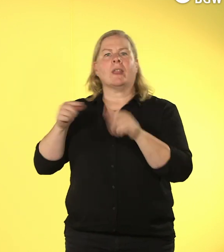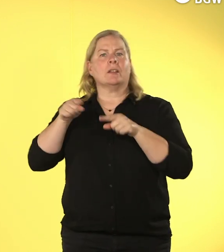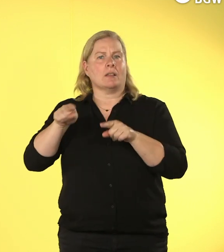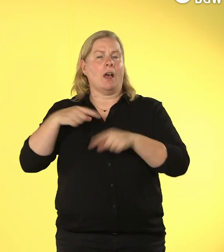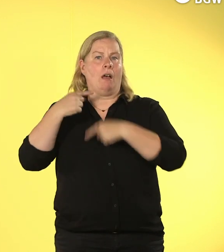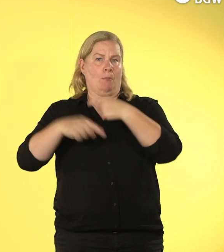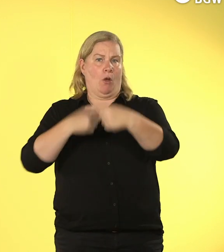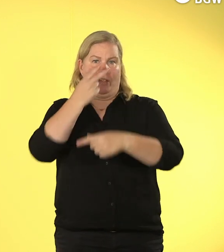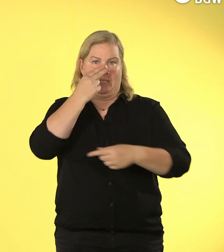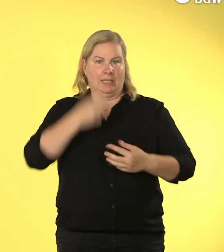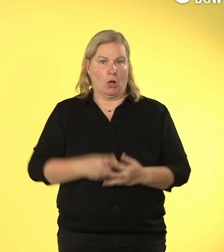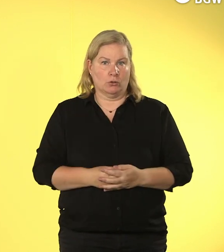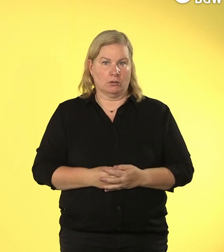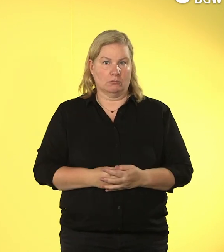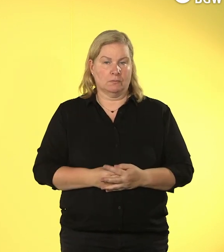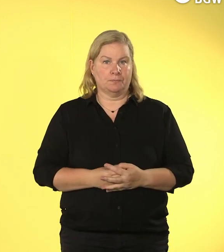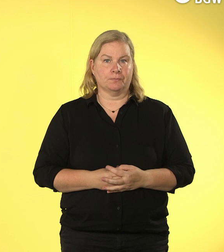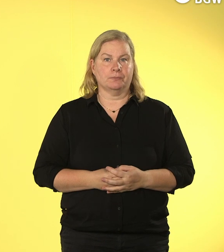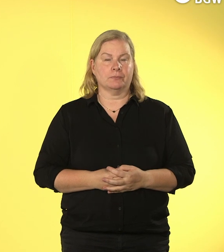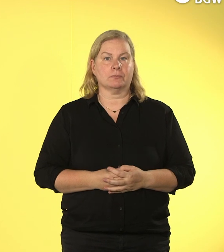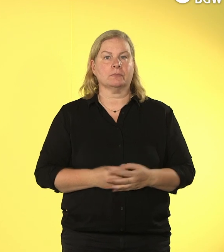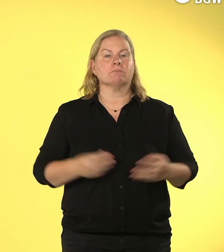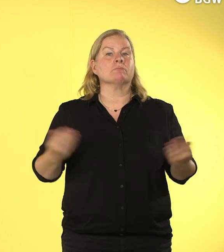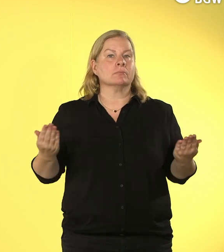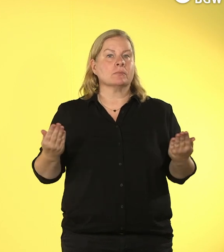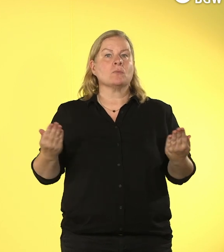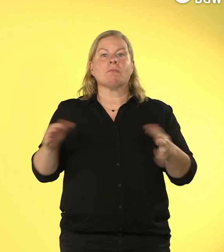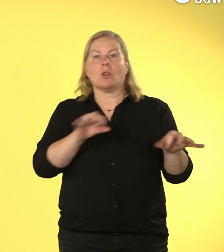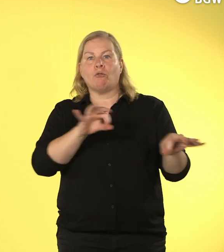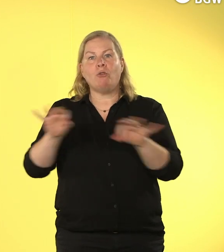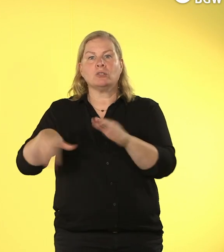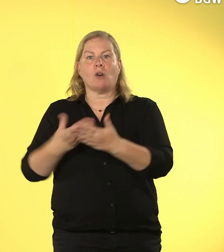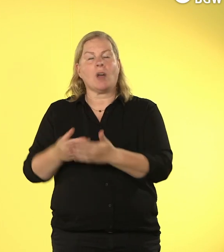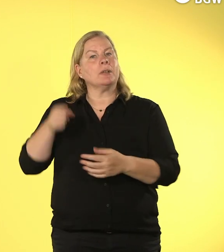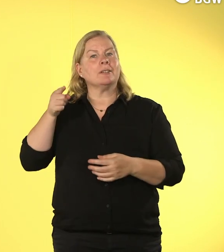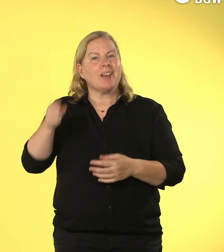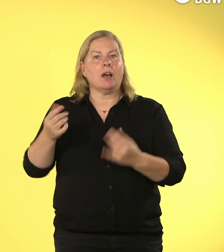Wie Führungsaufgaben dort erledigt werden.